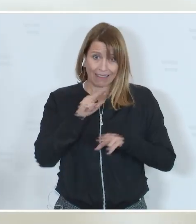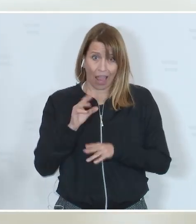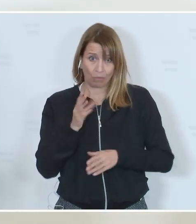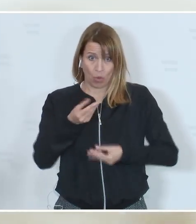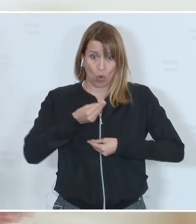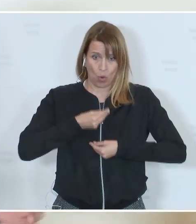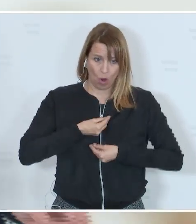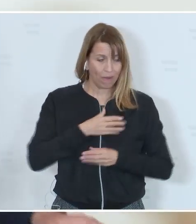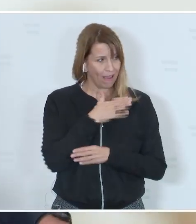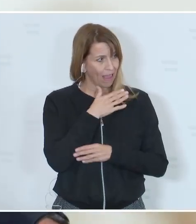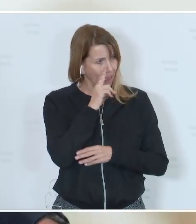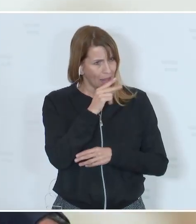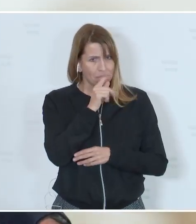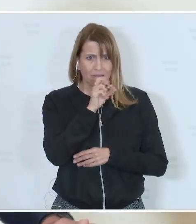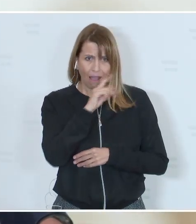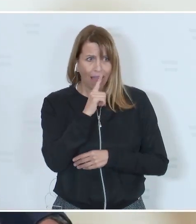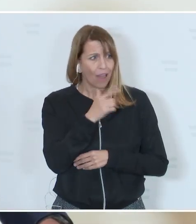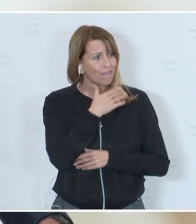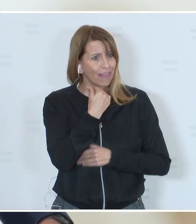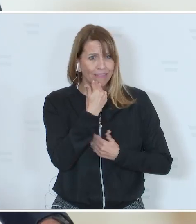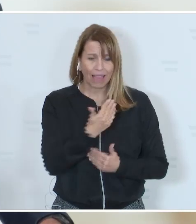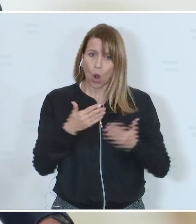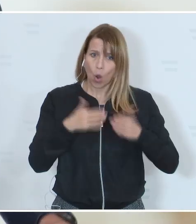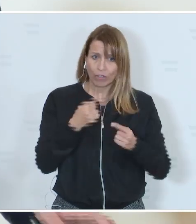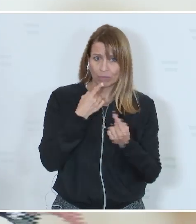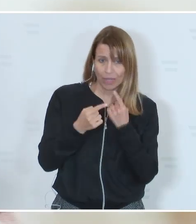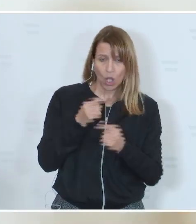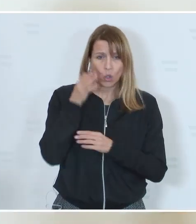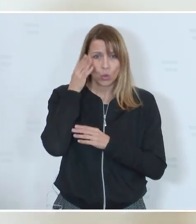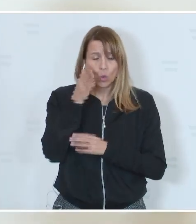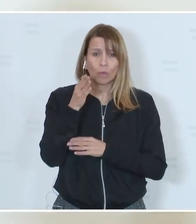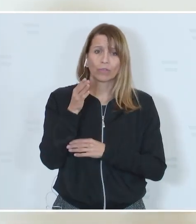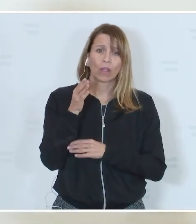offenen Gespräche betreffend die Zukunft der europäischen Integration, vor allem mit dem